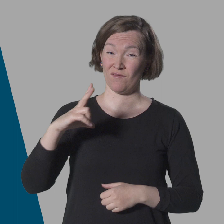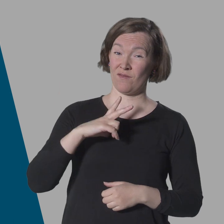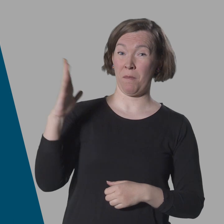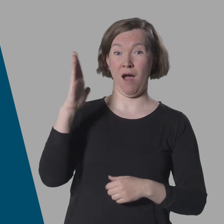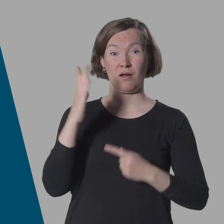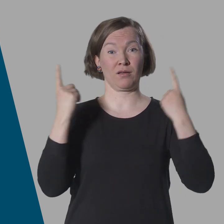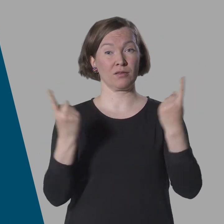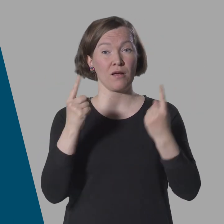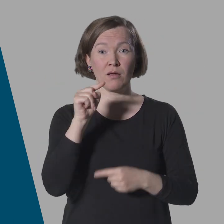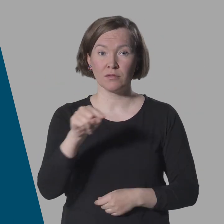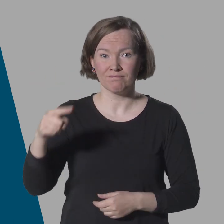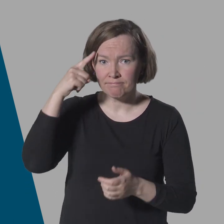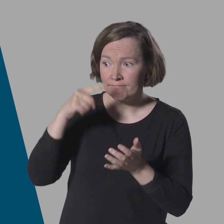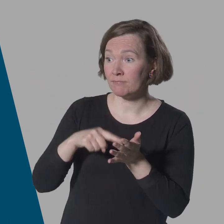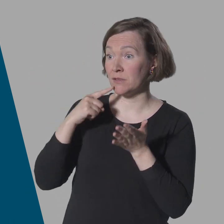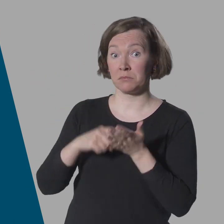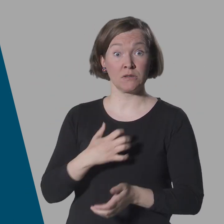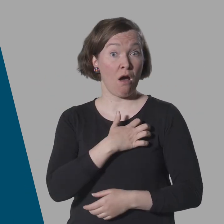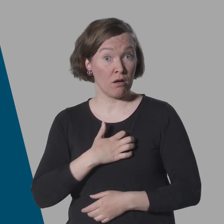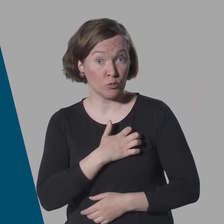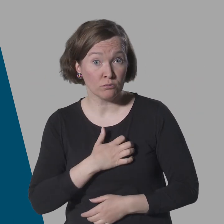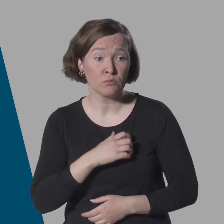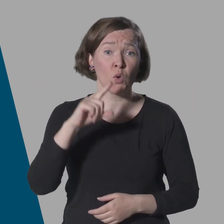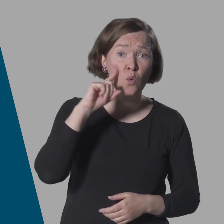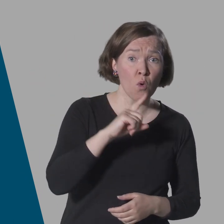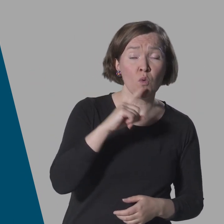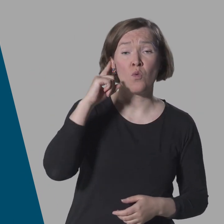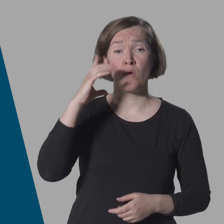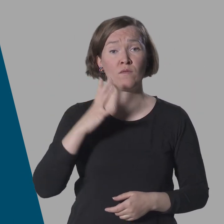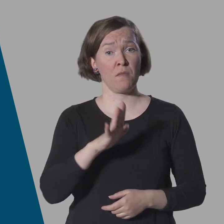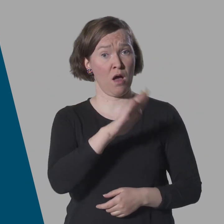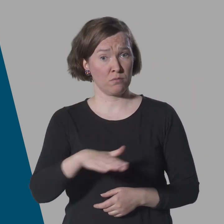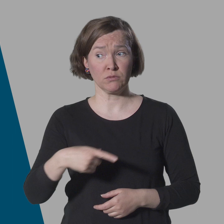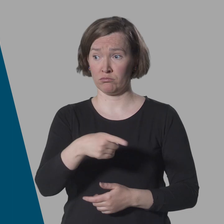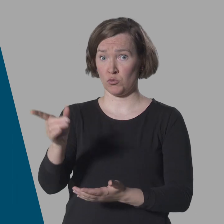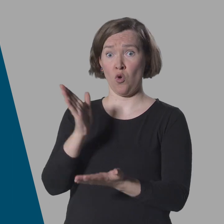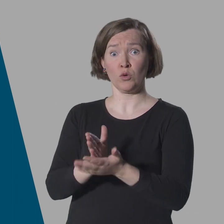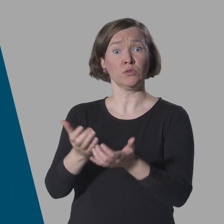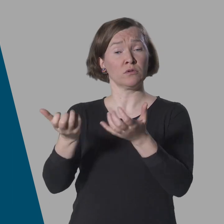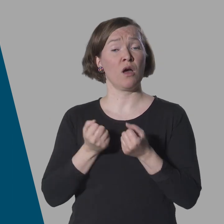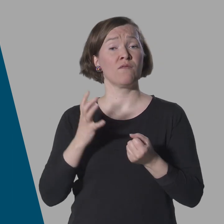Vapaa-ajan tilanteissa eli esimerkiksi harrastuksissa - kuurot ja kuulovammaiset lapset ovat oikeutettuja saamaan -